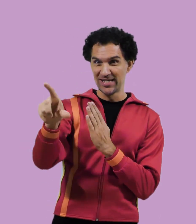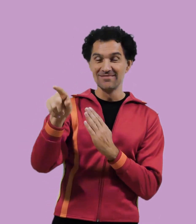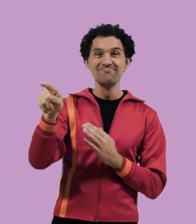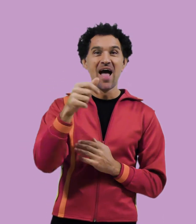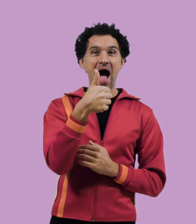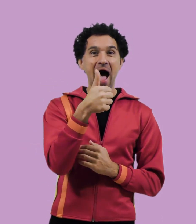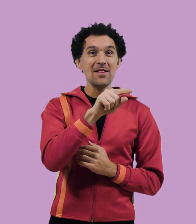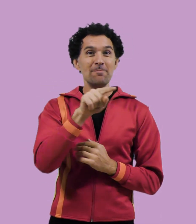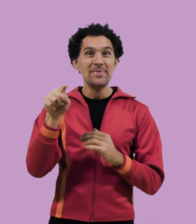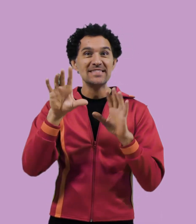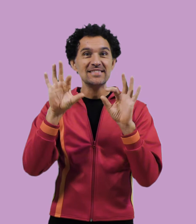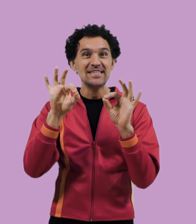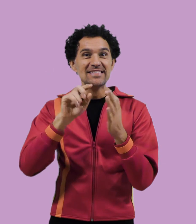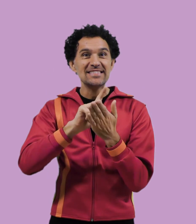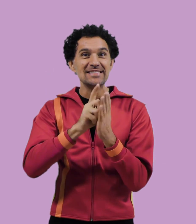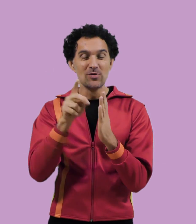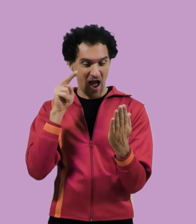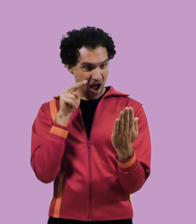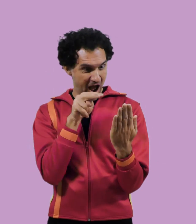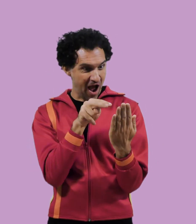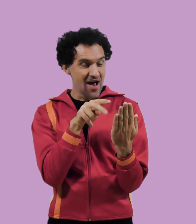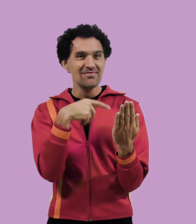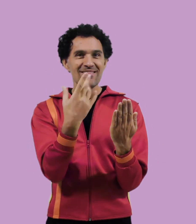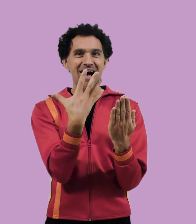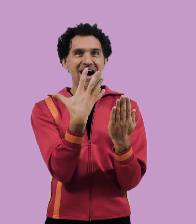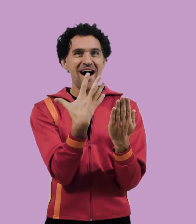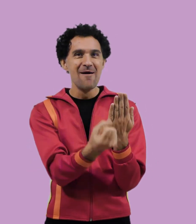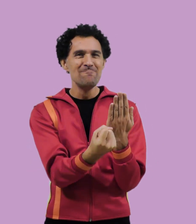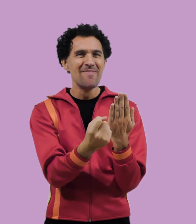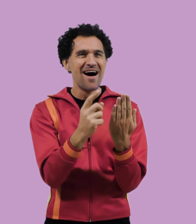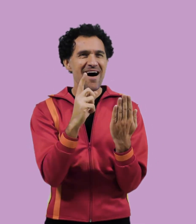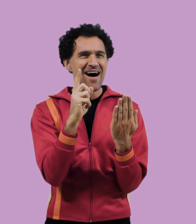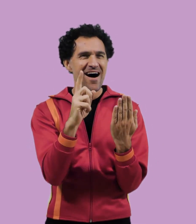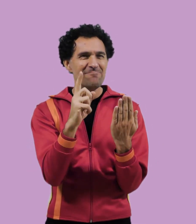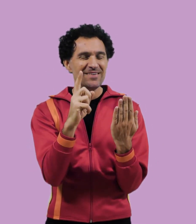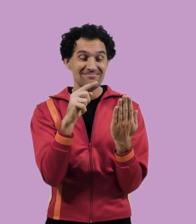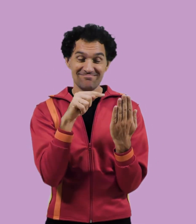die sind dann zwischen 1 - 10 Sekunden sichtbar, dann löschen sie sich automatisch von selbst.